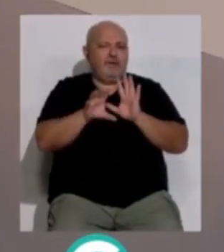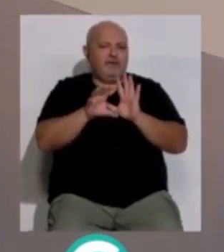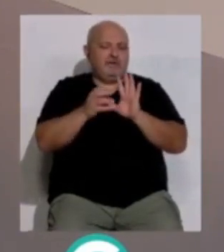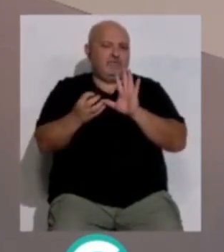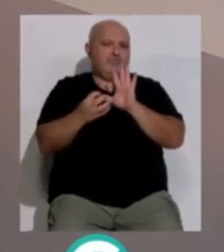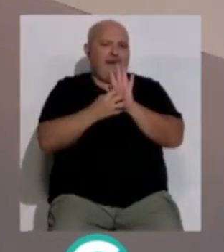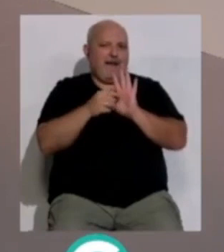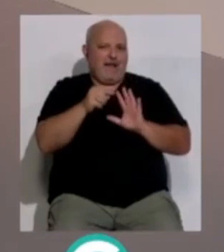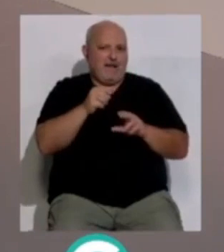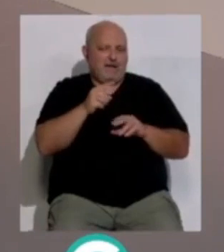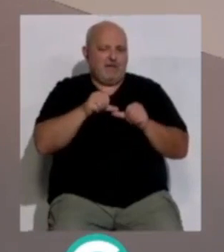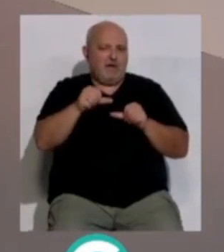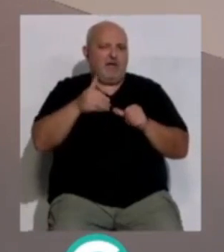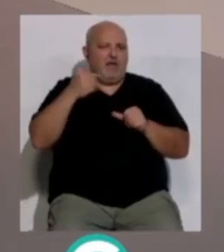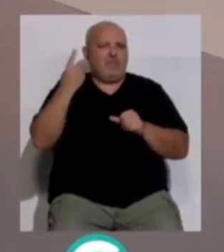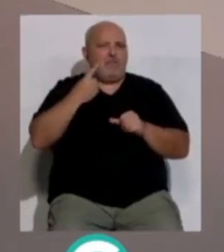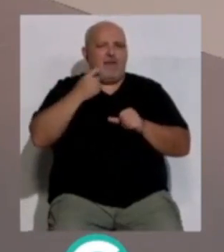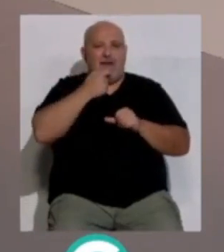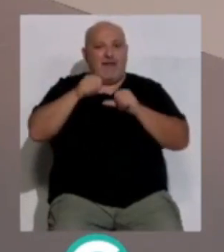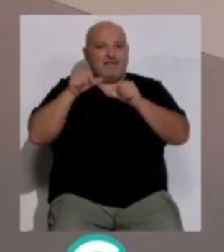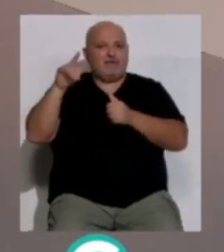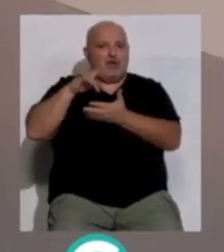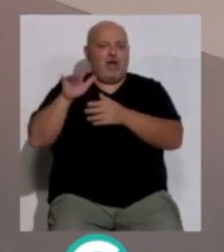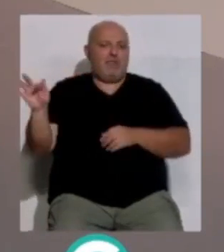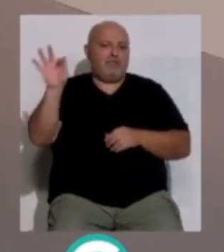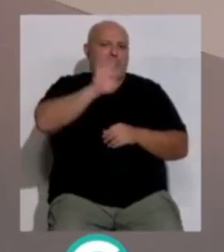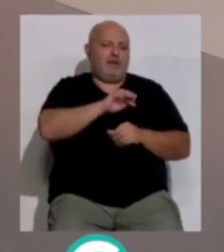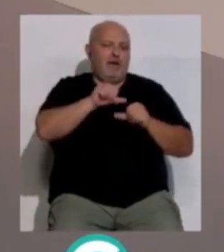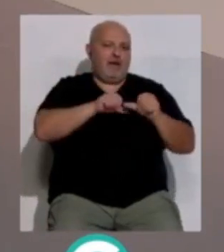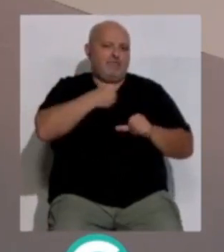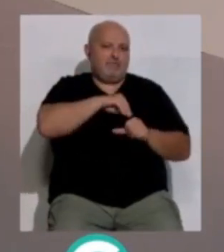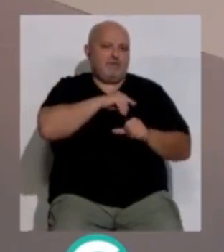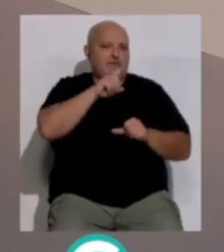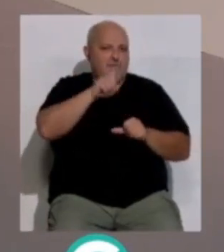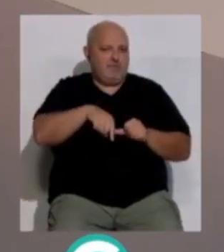lo ha hecho con anterioridad en la Premier League y ahora llega a este acuerdo con la liga para los